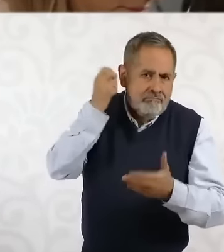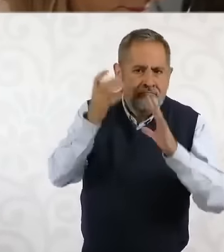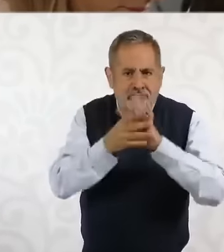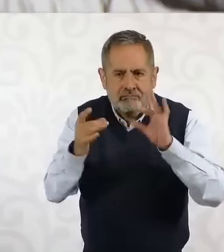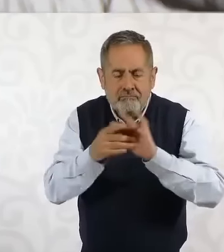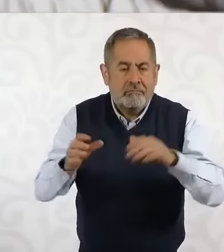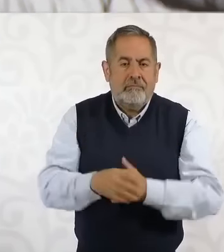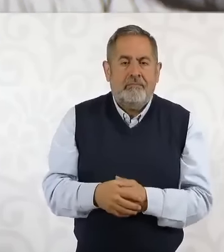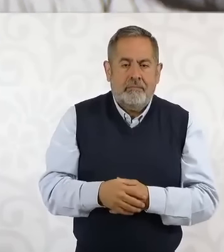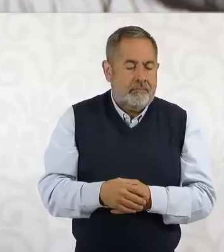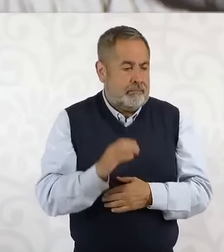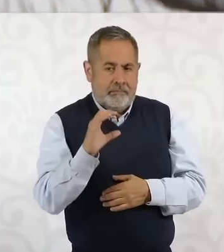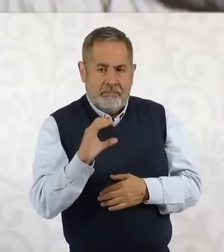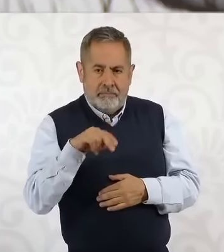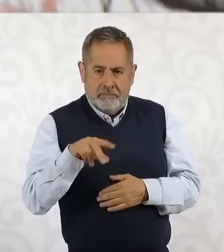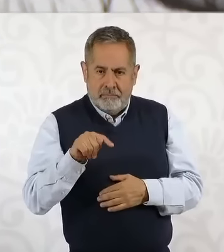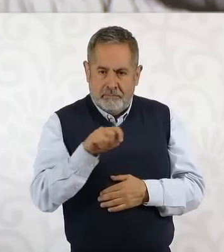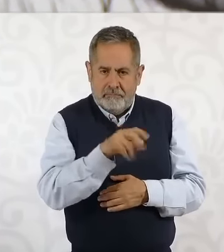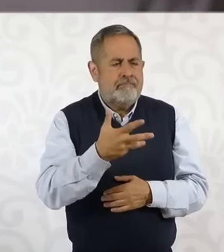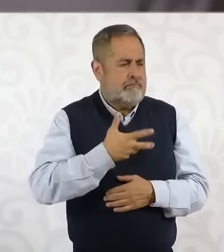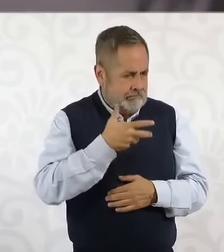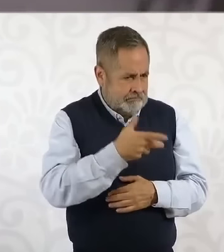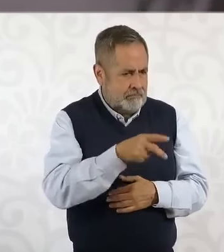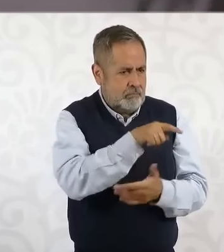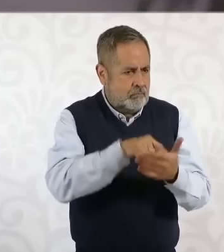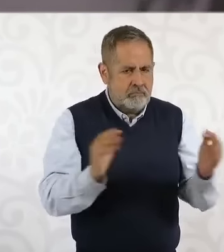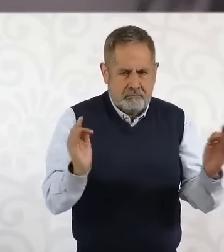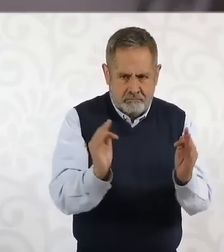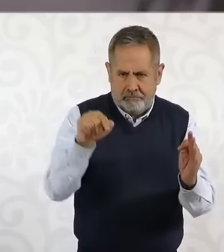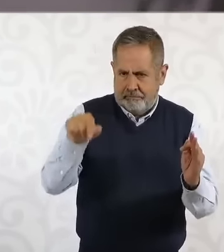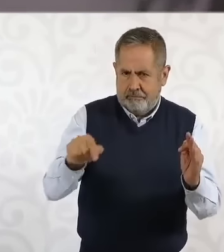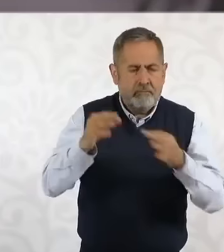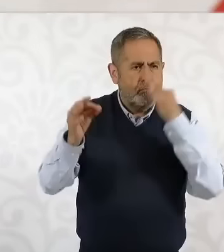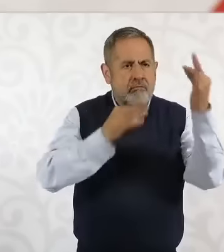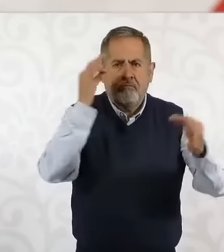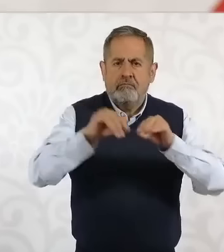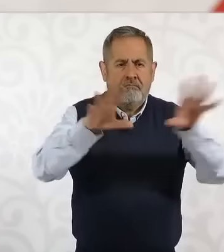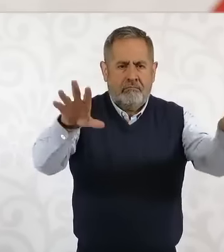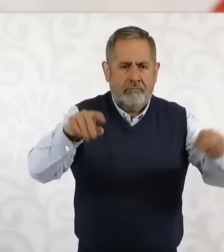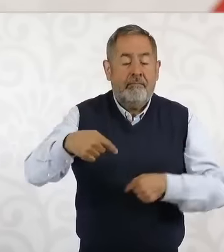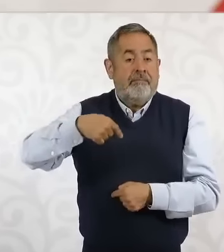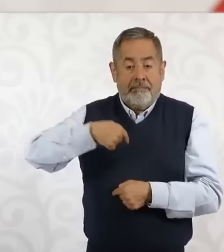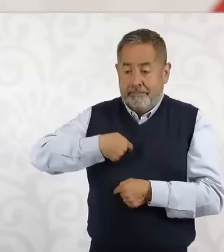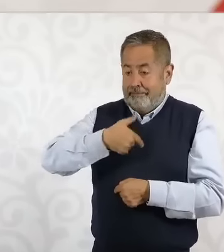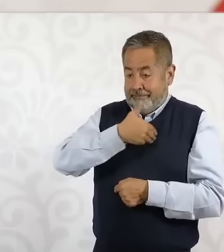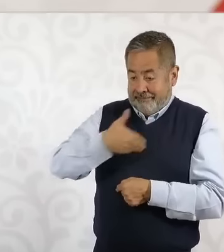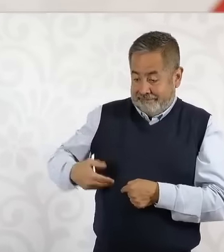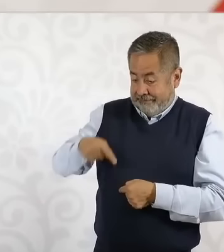laente tiene su espacio para debatir y para hablar públicamente. La presidencia de la República tiene